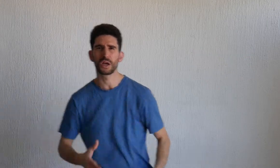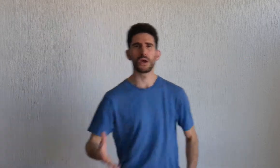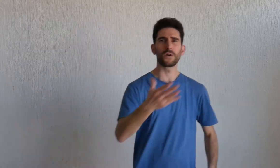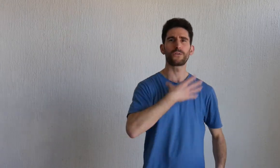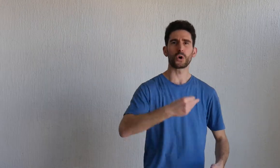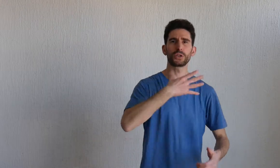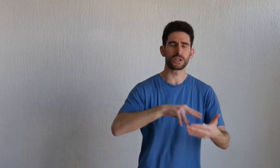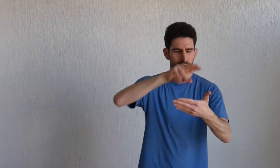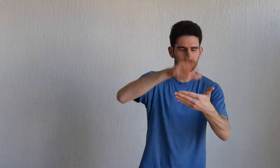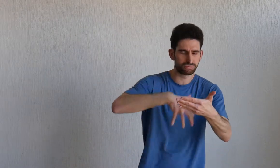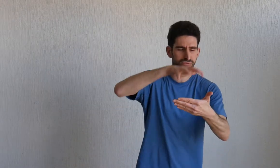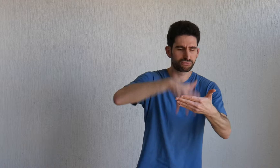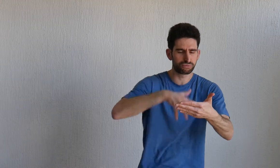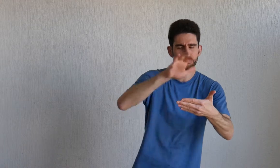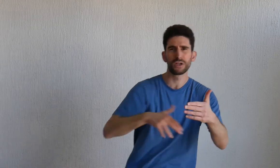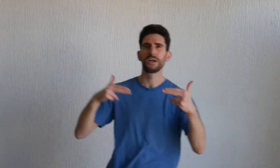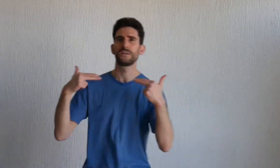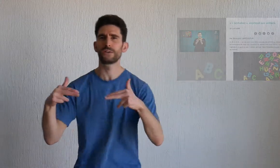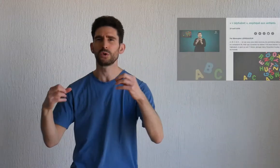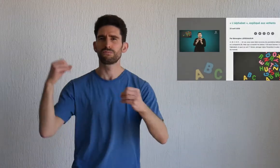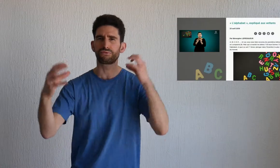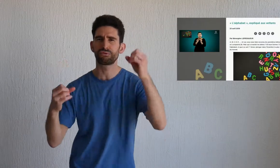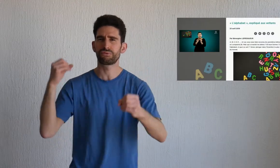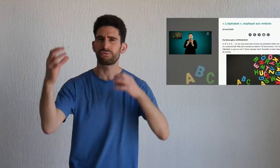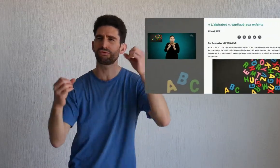avec des articles en français et des vidéos en LSF.